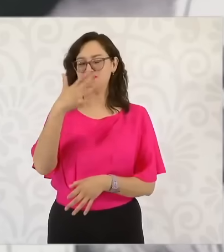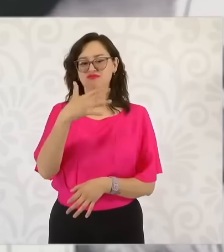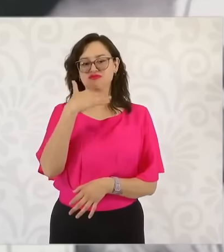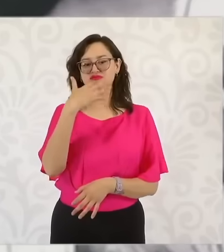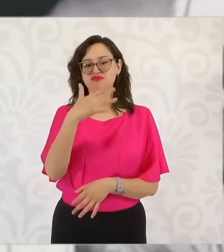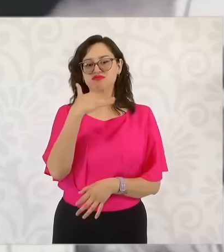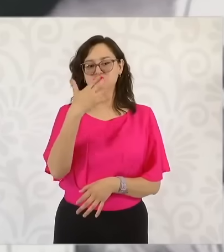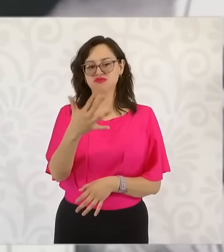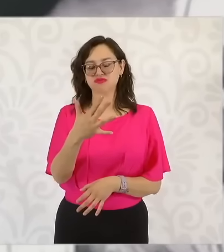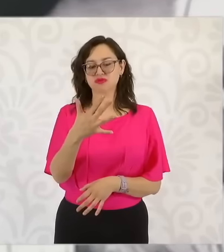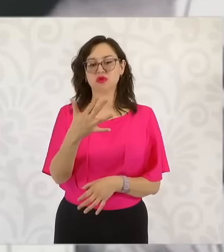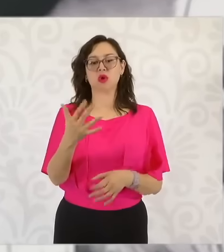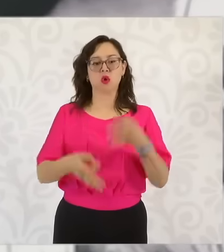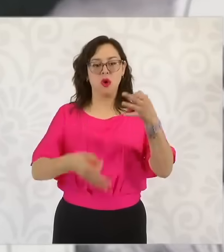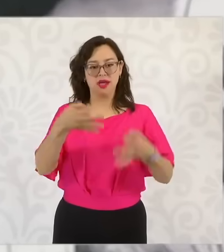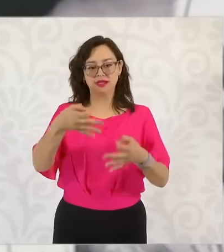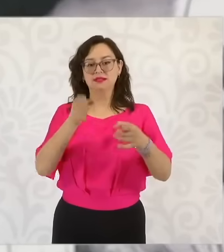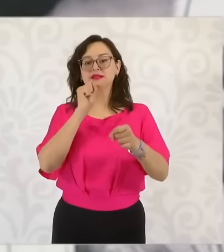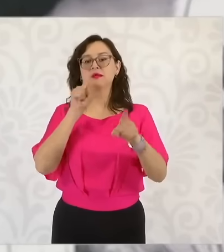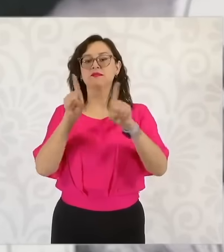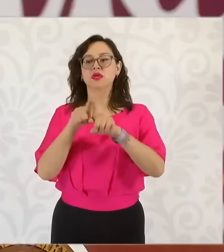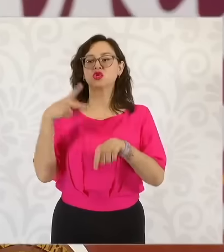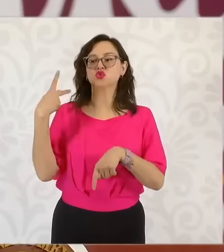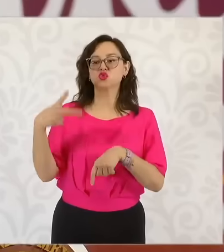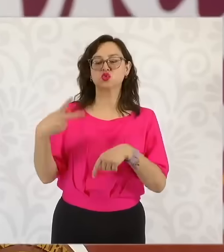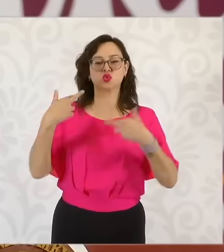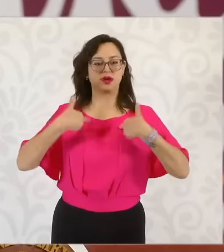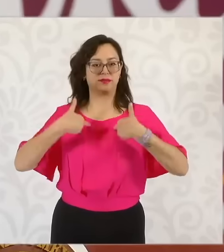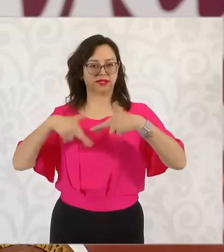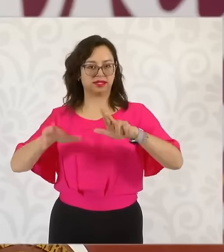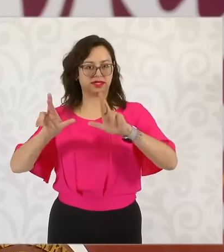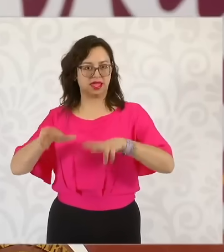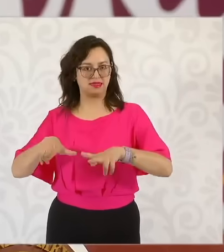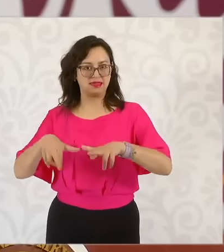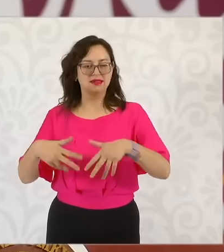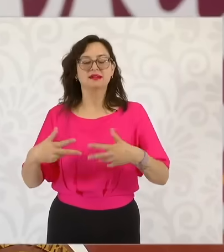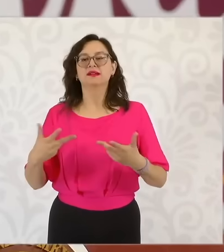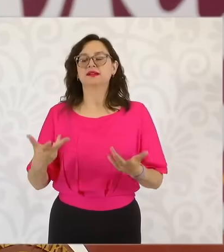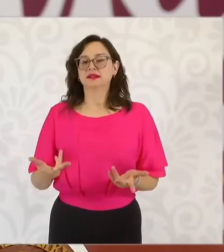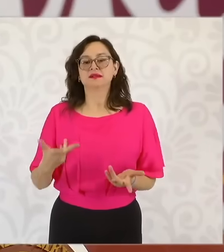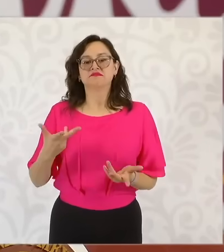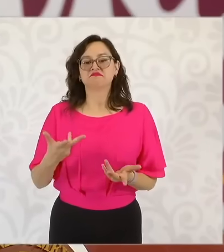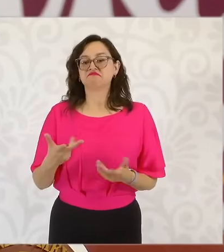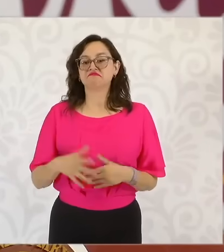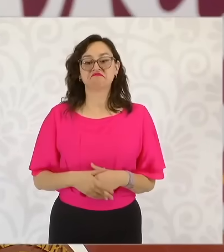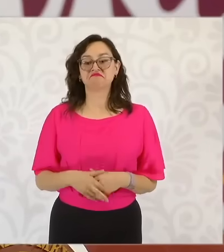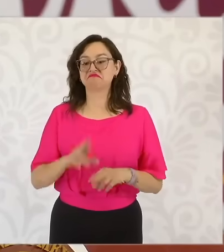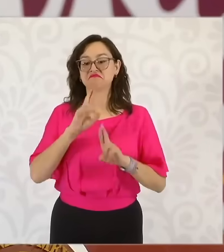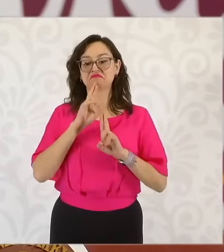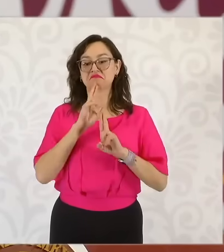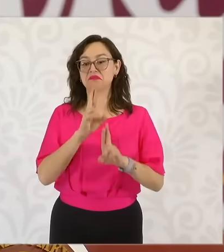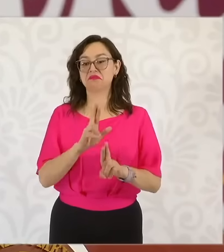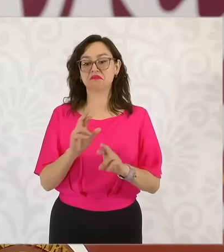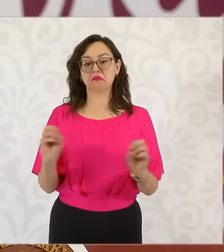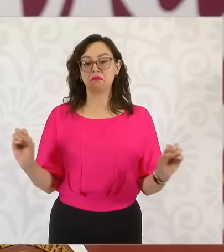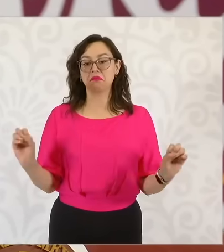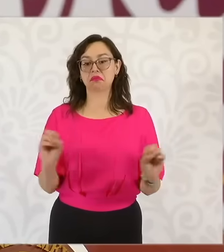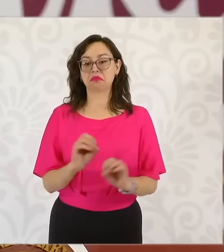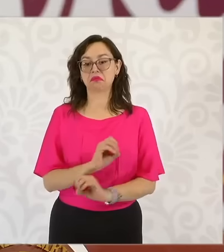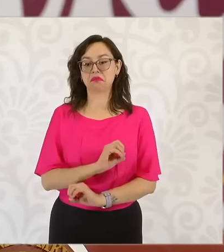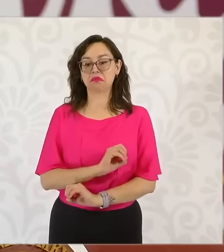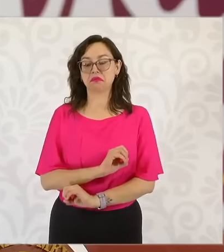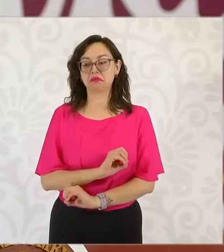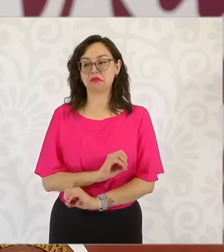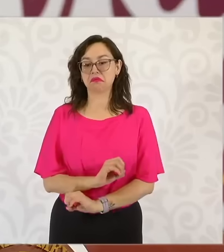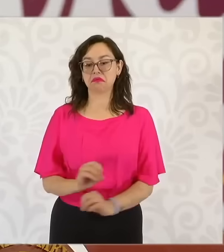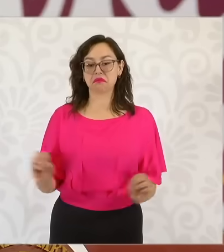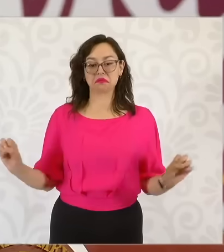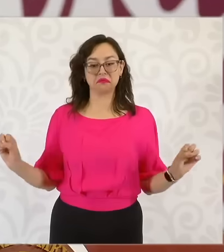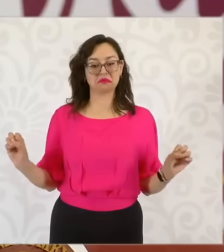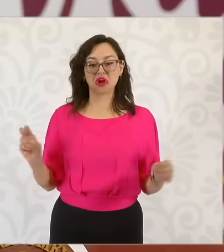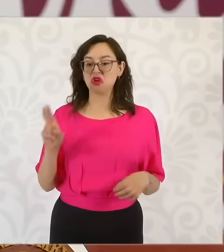jueces y secretarios nunca hemos visto ninguna respuesta de verdad lo digo así